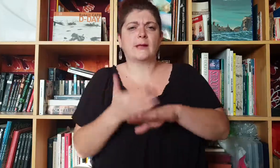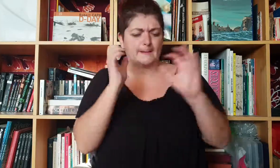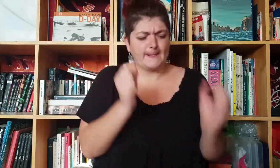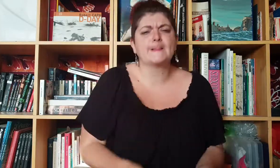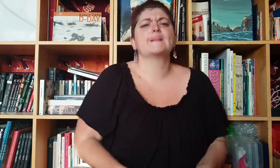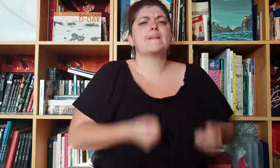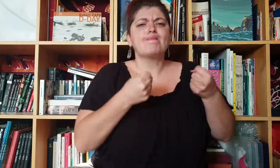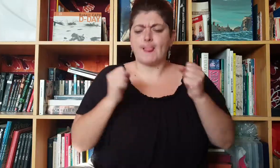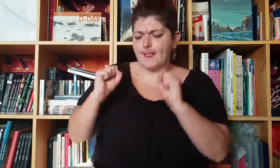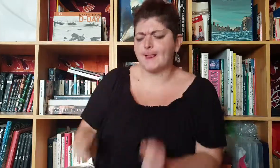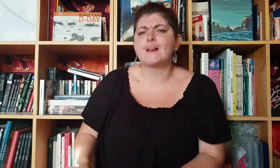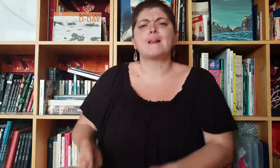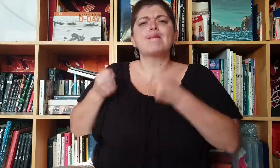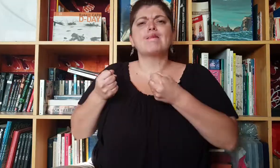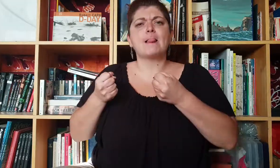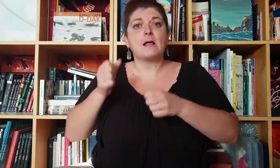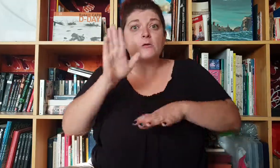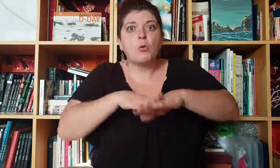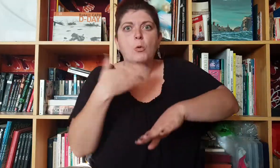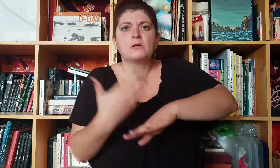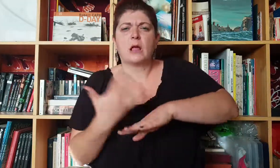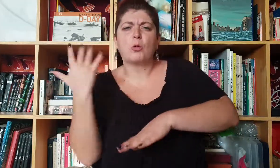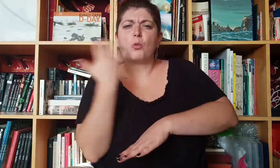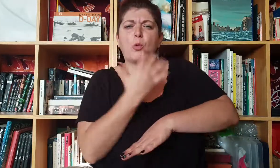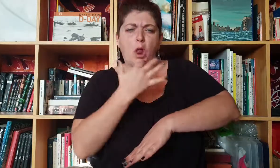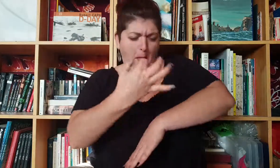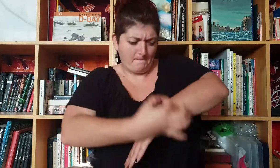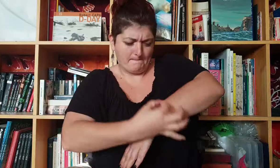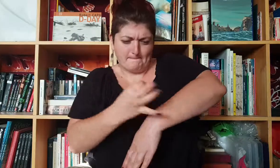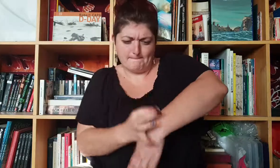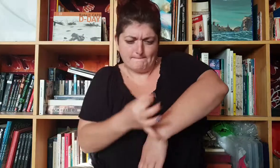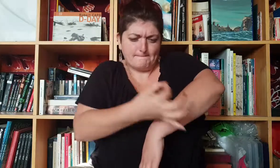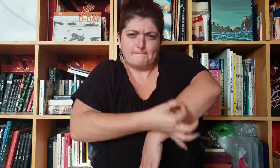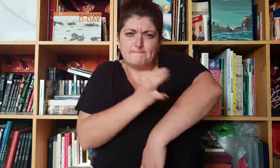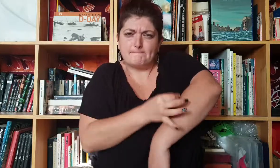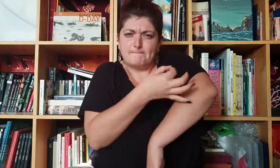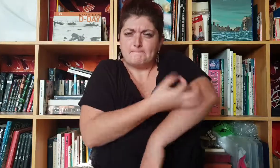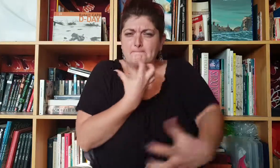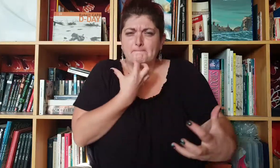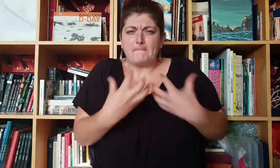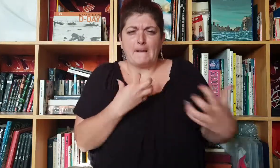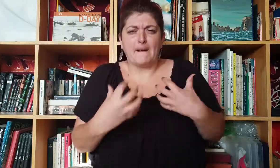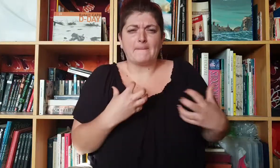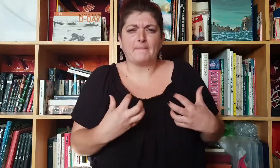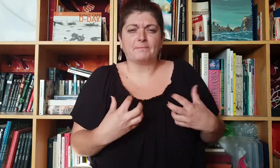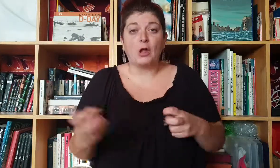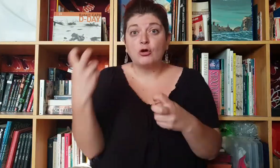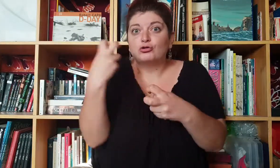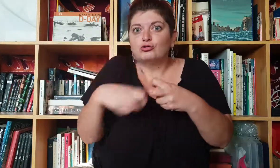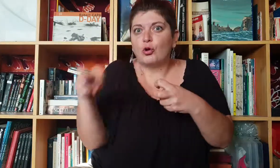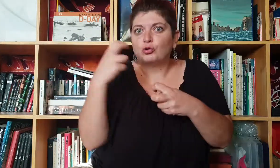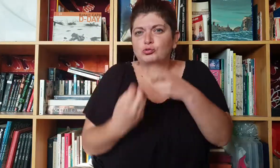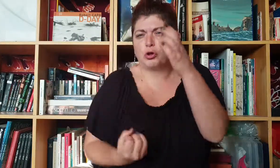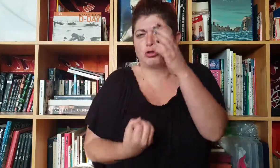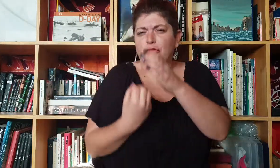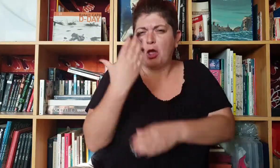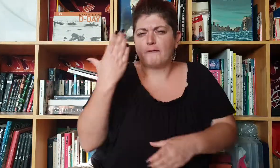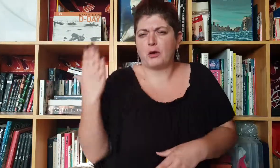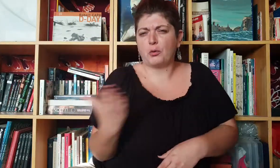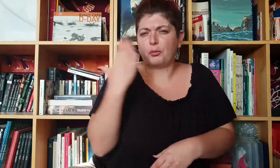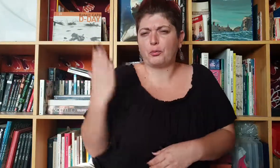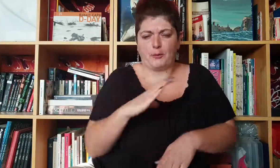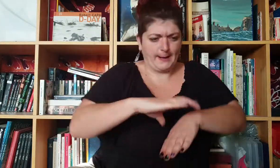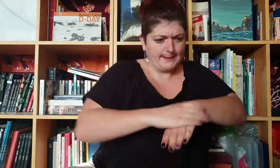Elle a beau enfiler des chaussettes à pois et chausser des souliers dernier cri,